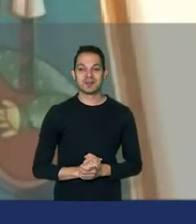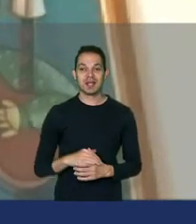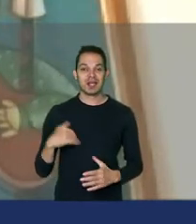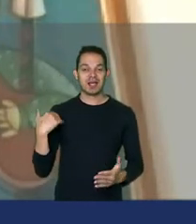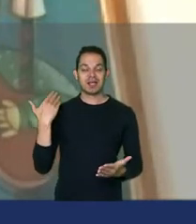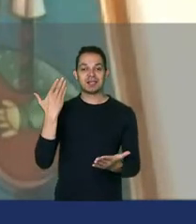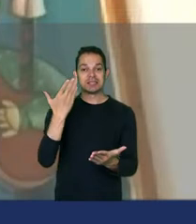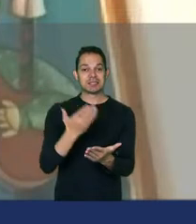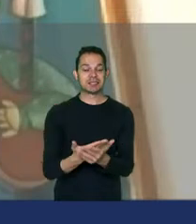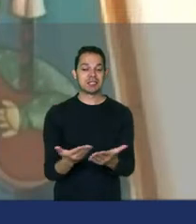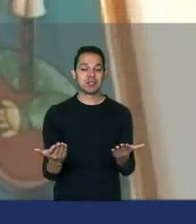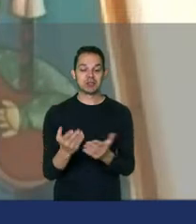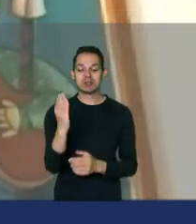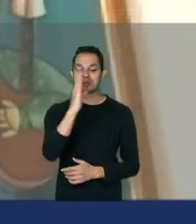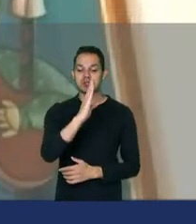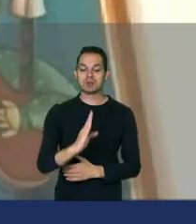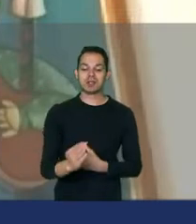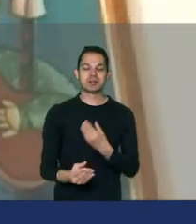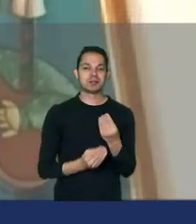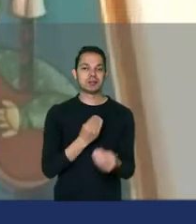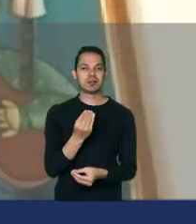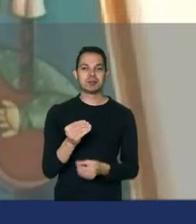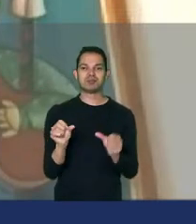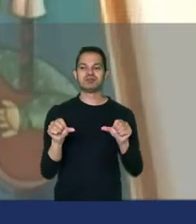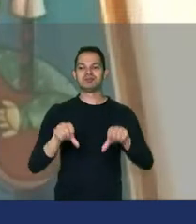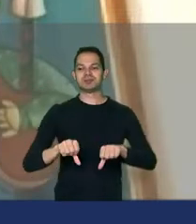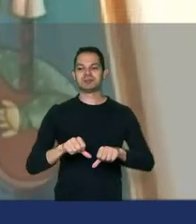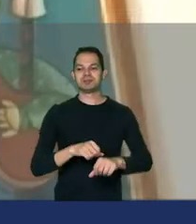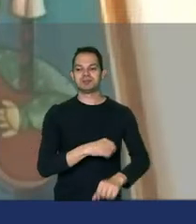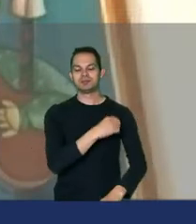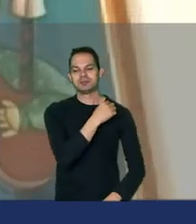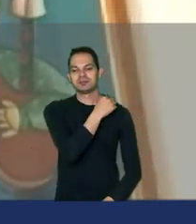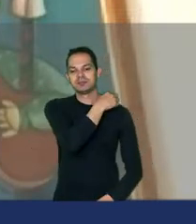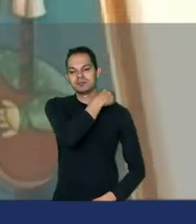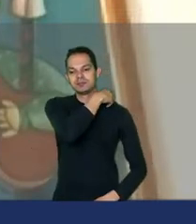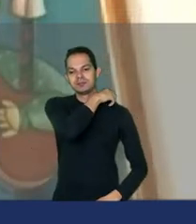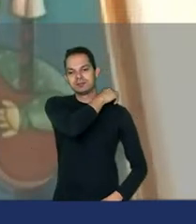BRASIL DESANDOU E HOJE SE ENCONTRA NA SITUAÇÃO EM QUE SE ENCONTRA. APESAR DISSO,